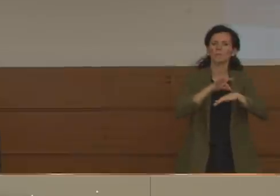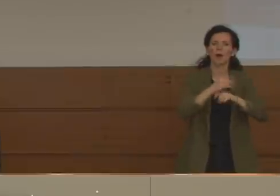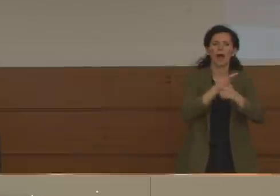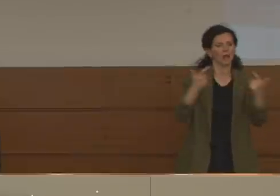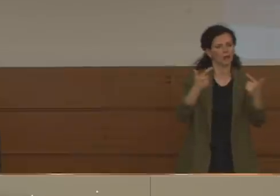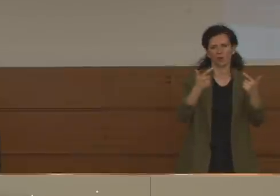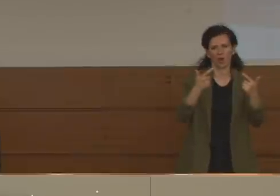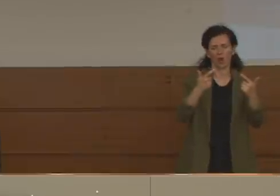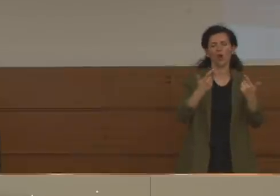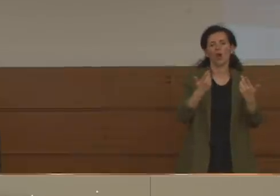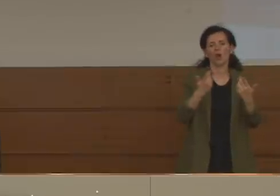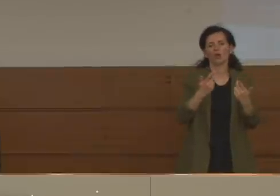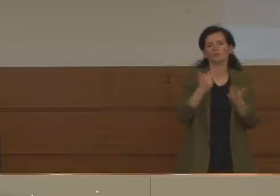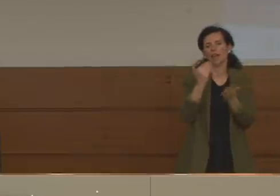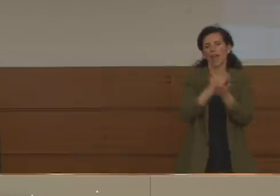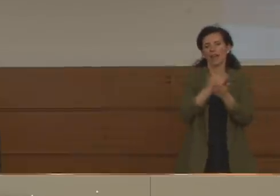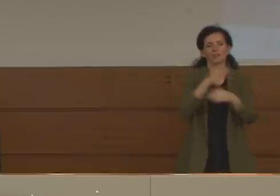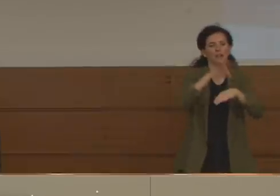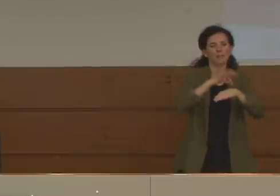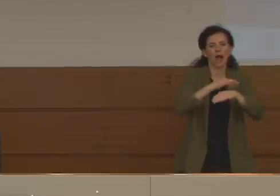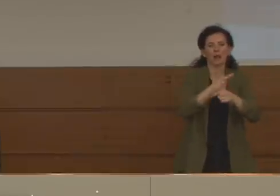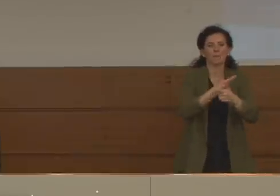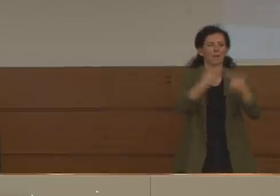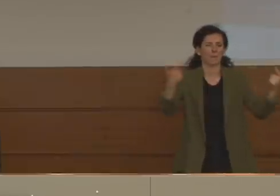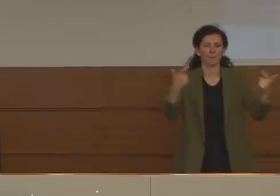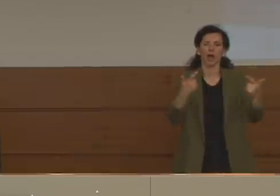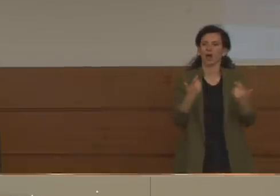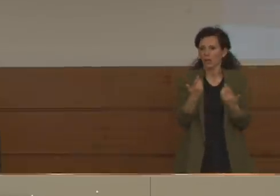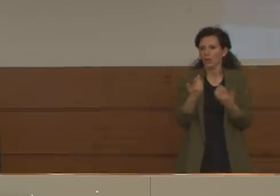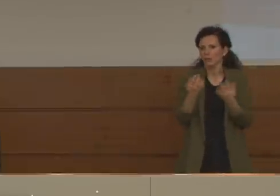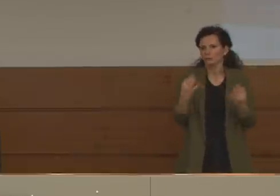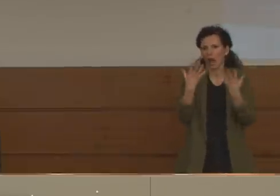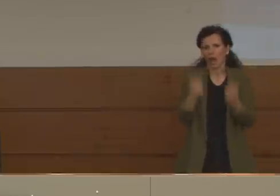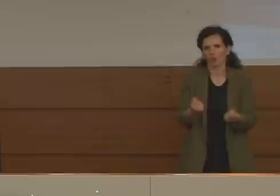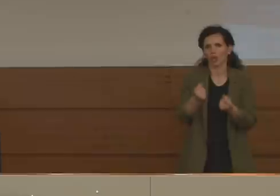si ammalano di meno. Quindi benvenuta un'iniziativa del genere.